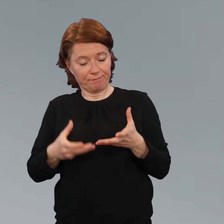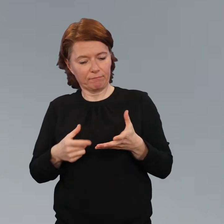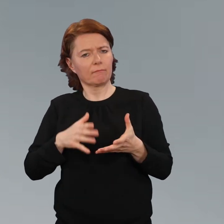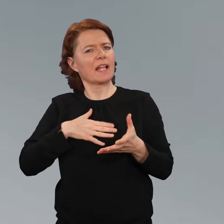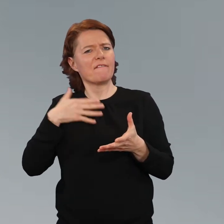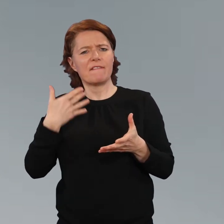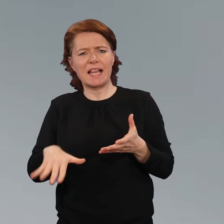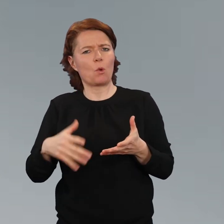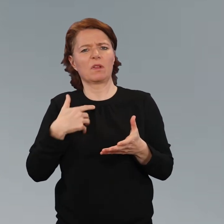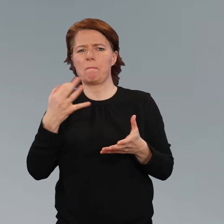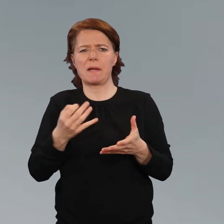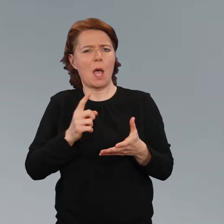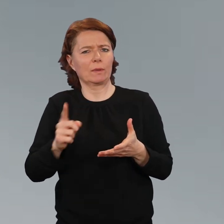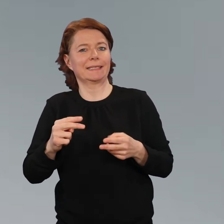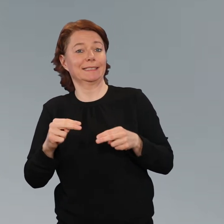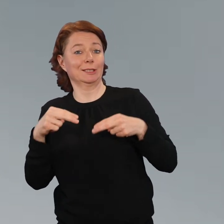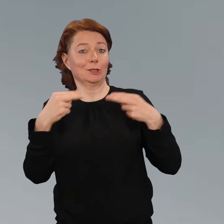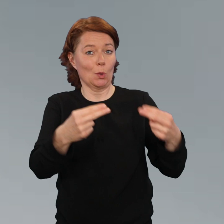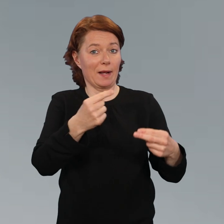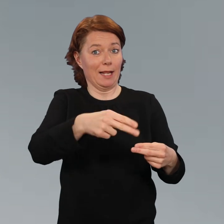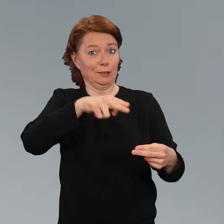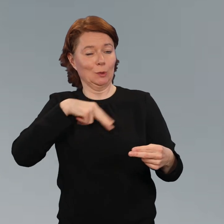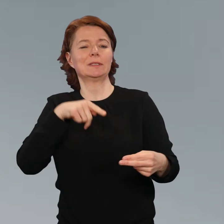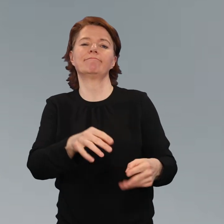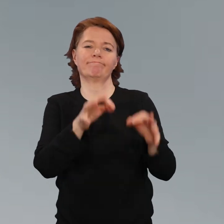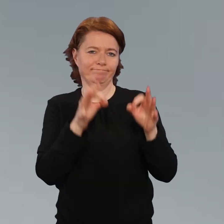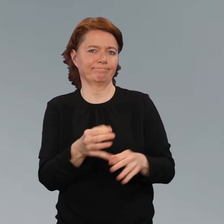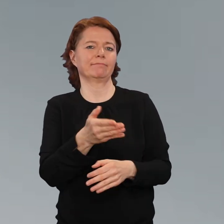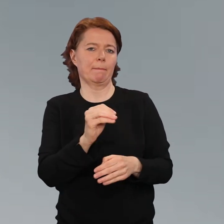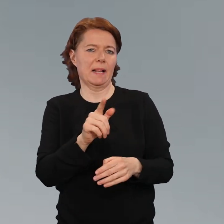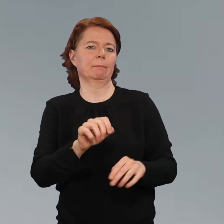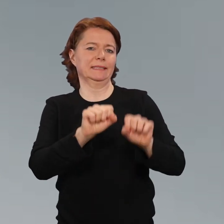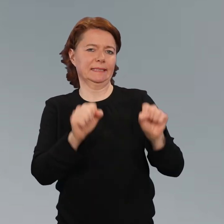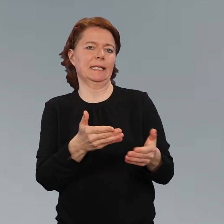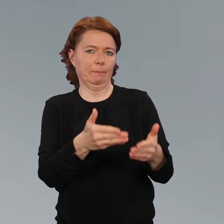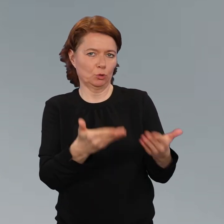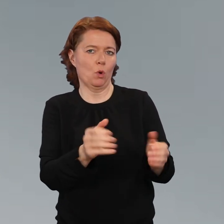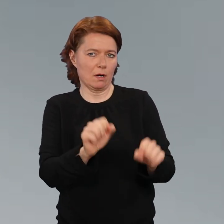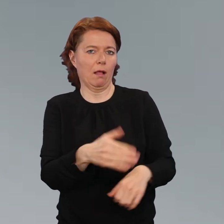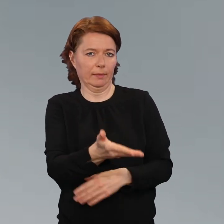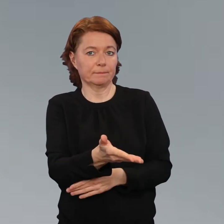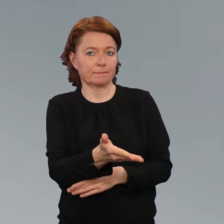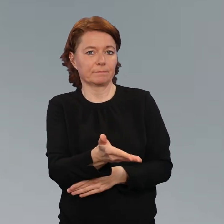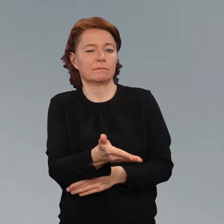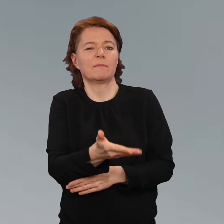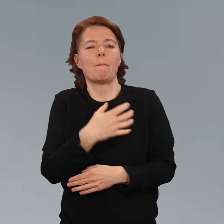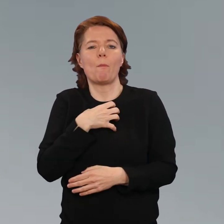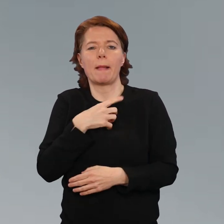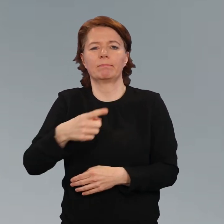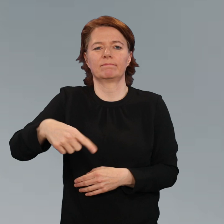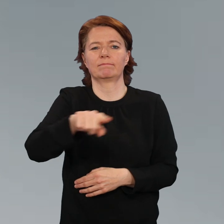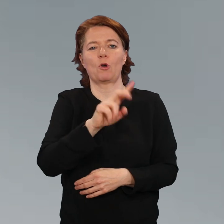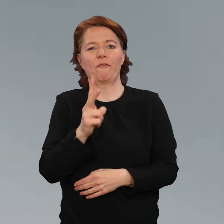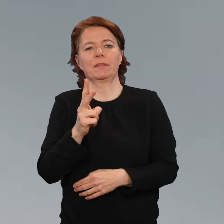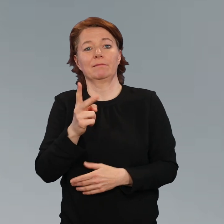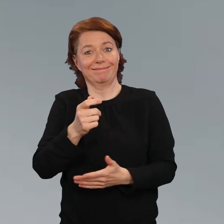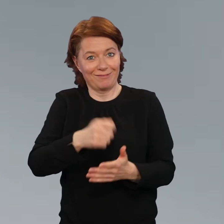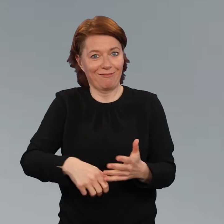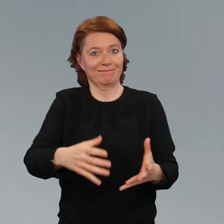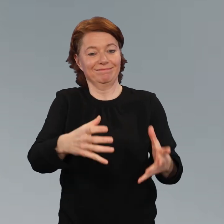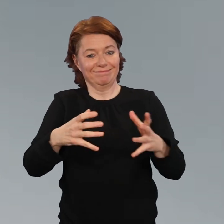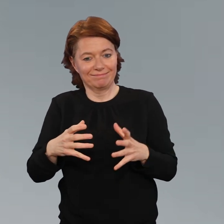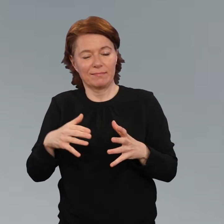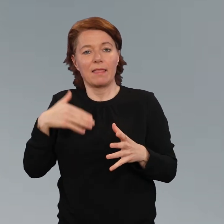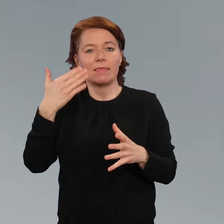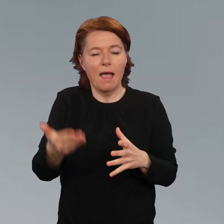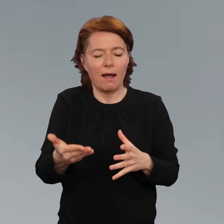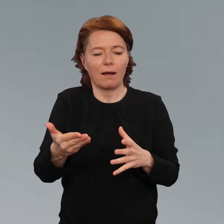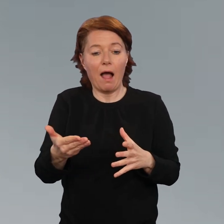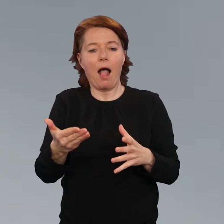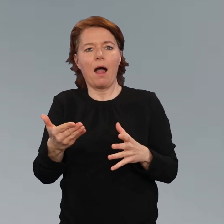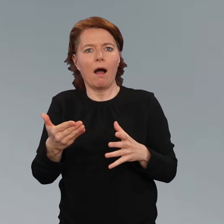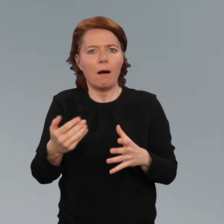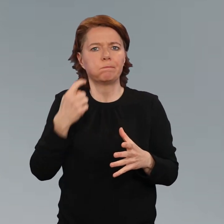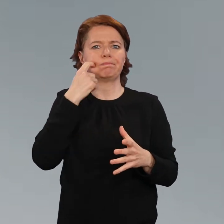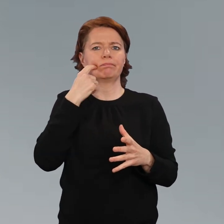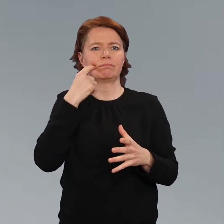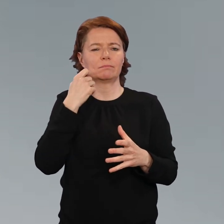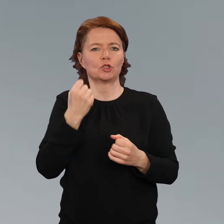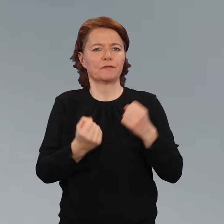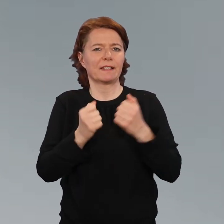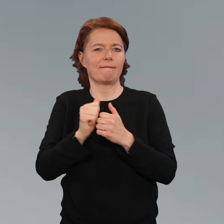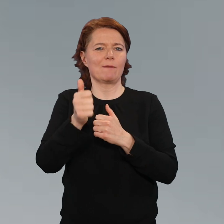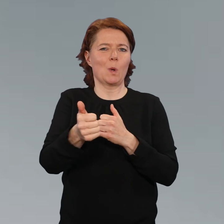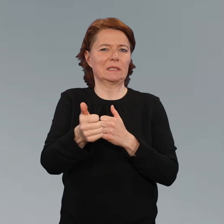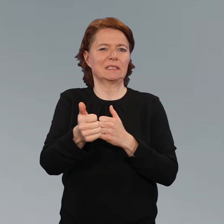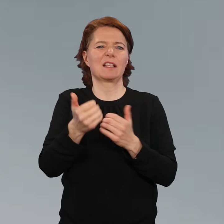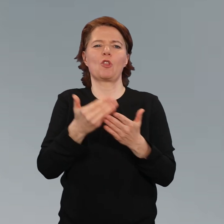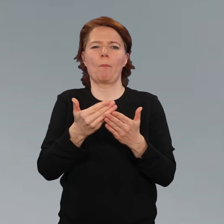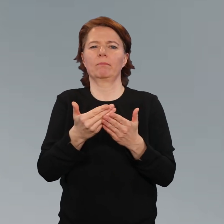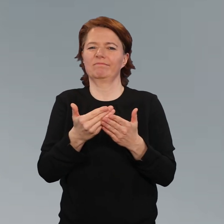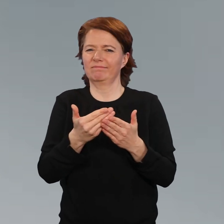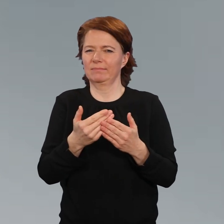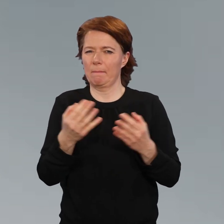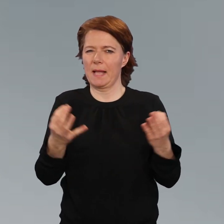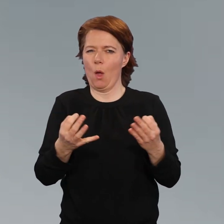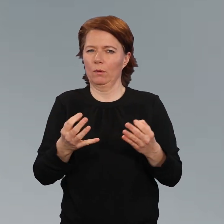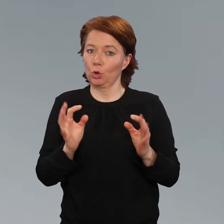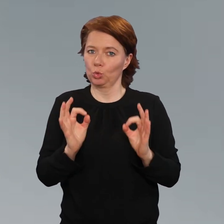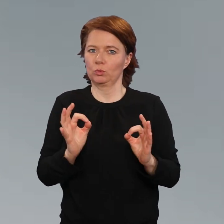das Geld auch wieder bekommt. Oft lässt sich das aber erst beim Ausstieg wirklich prüfen. Auch hier hilft ein